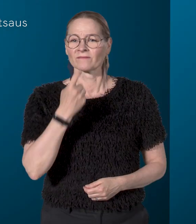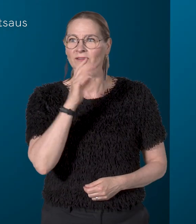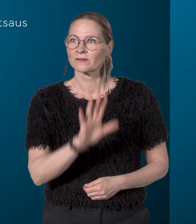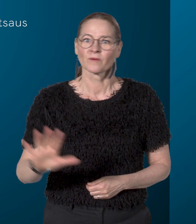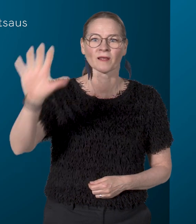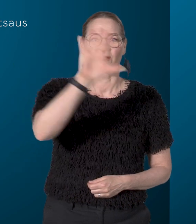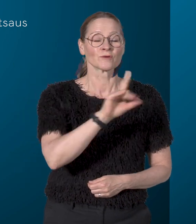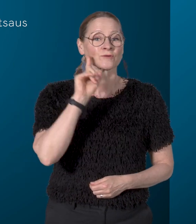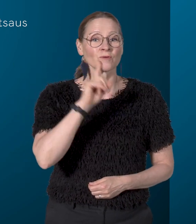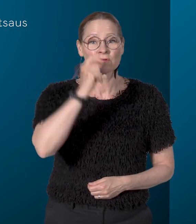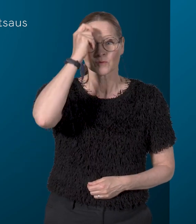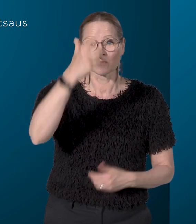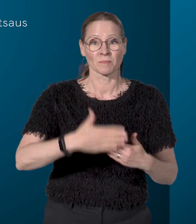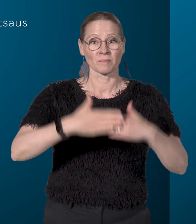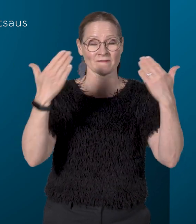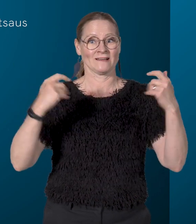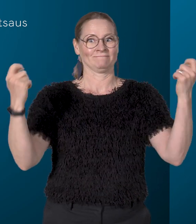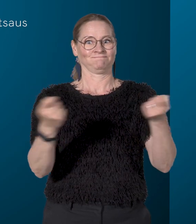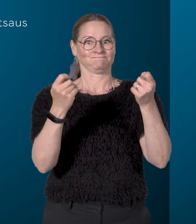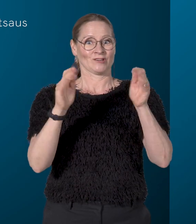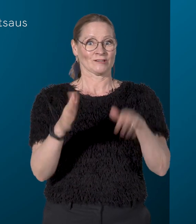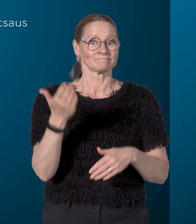Valtakunnallisia kuurojen kulttuuripäiviä vietettiin -